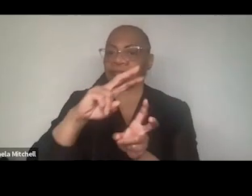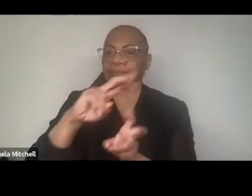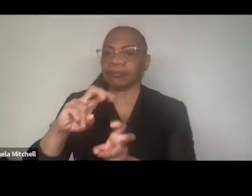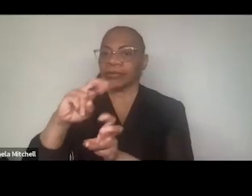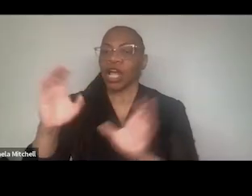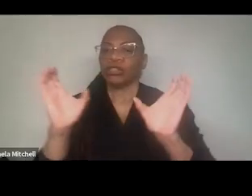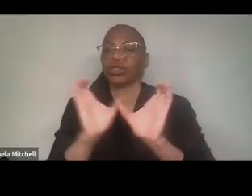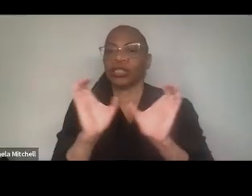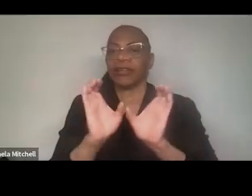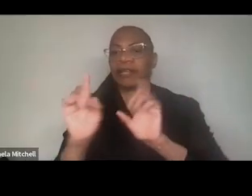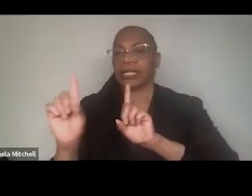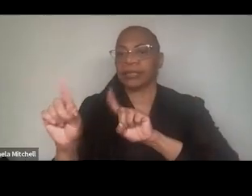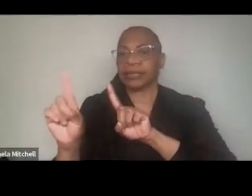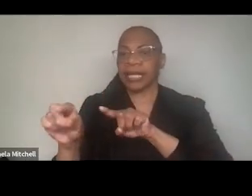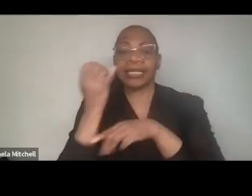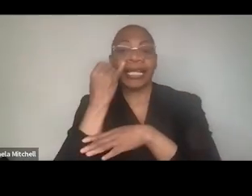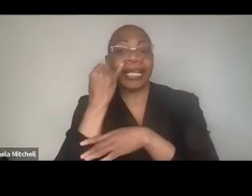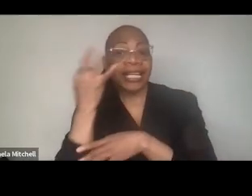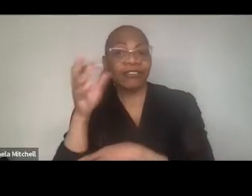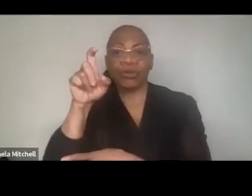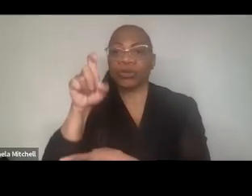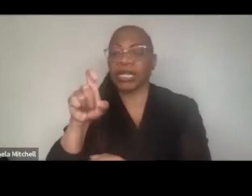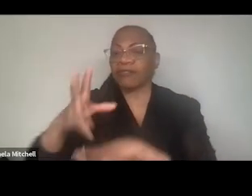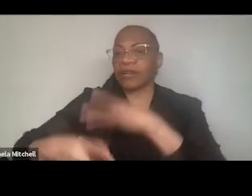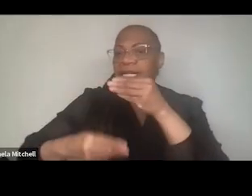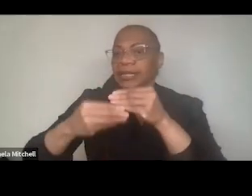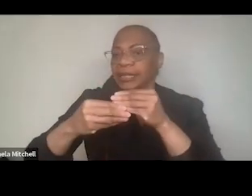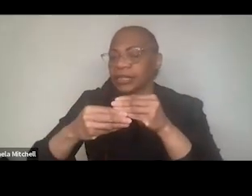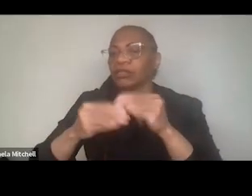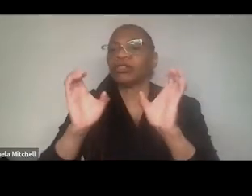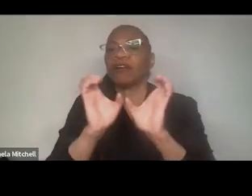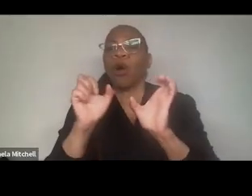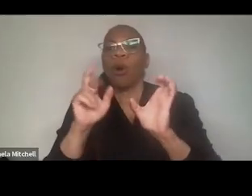si lo necesitan para alguna certificación adicional o quieren tener un registro de asistencia al seminario web.